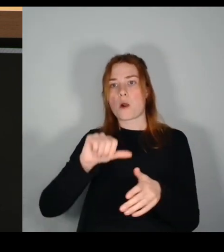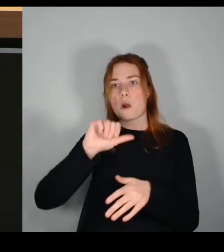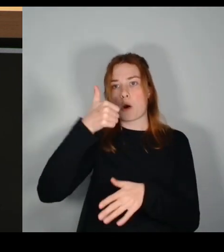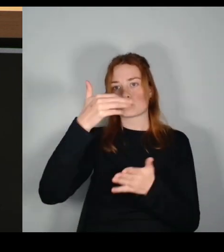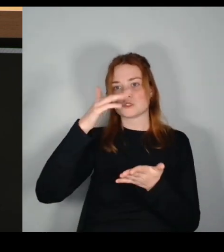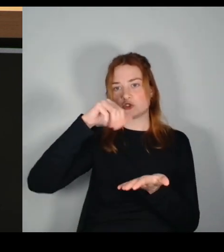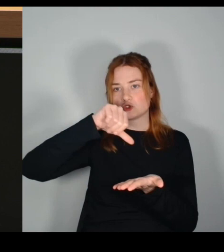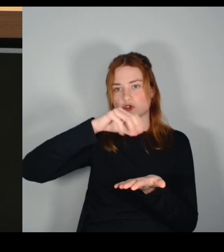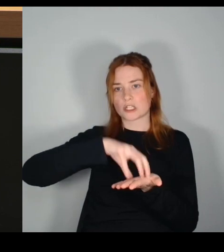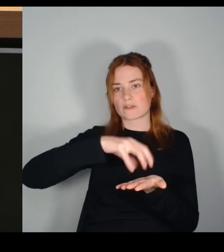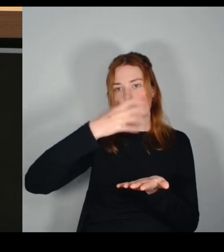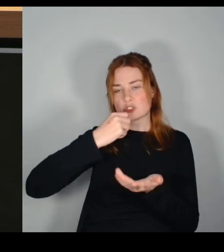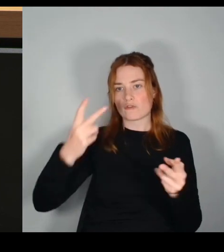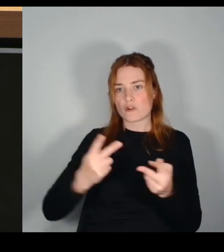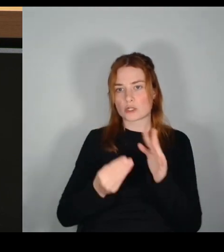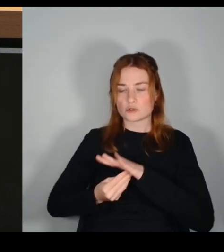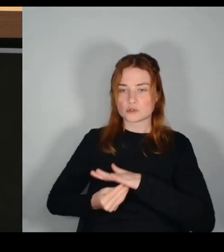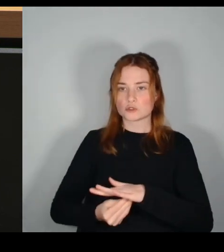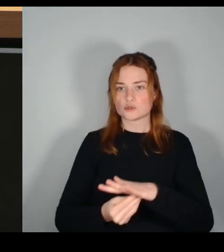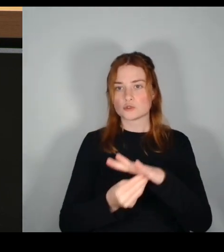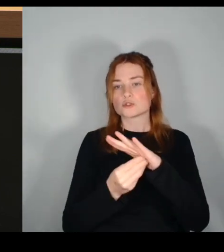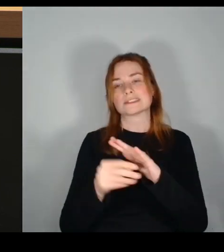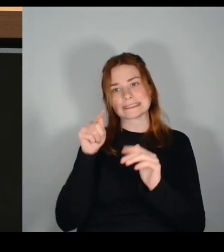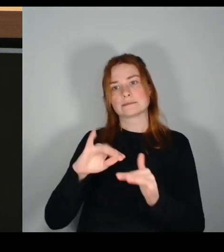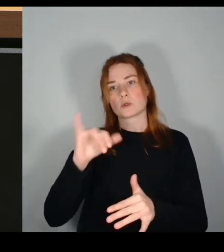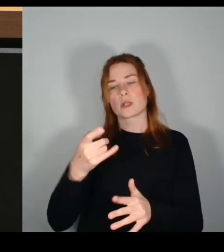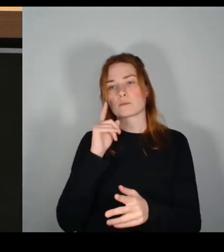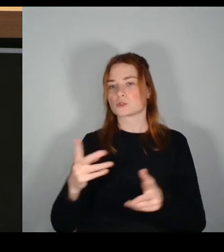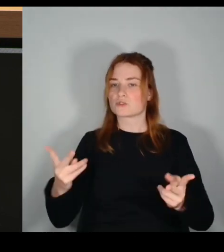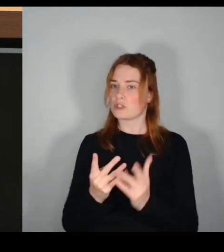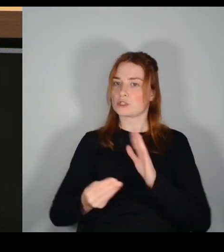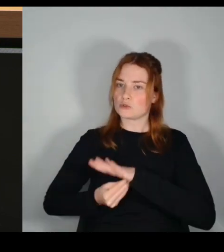Daher fordern wir mit dem Antrag den Senat auf, stellt das Darlehen und